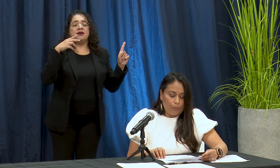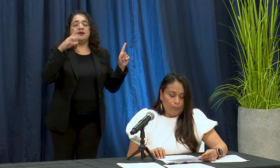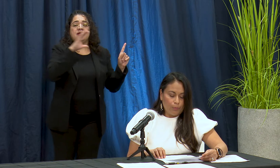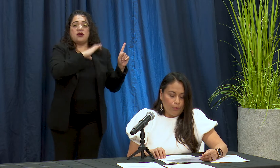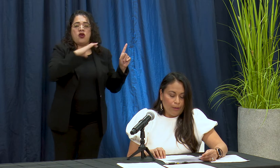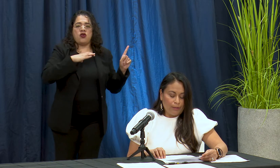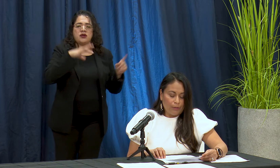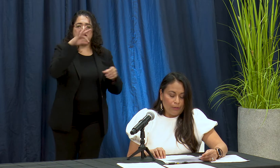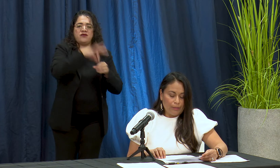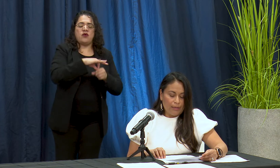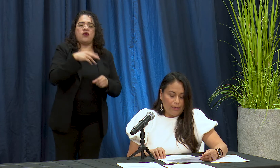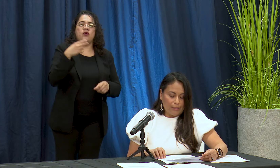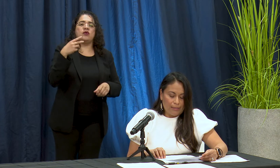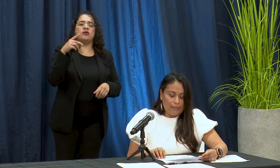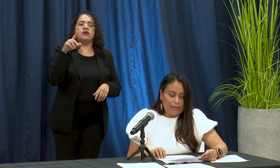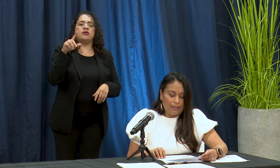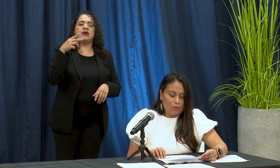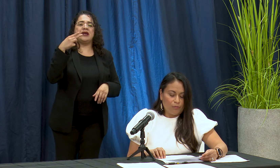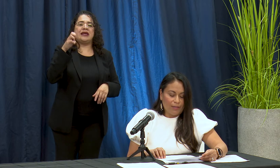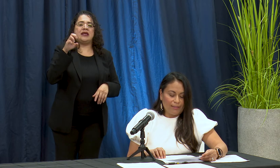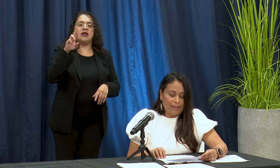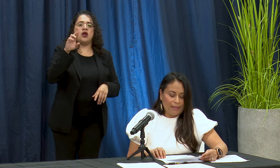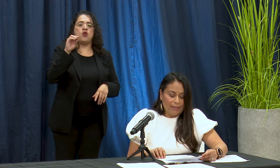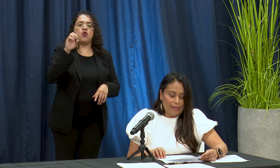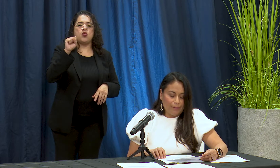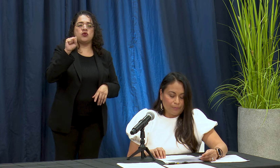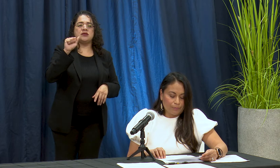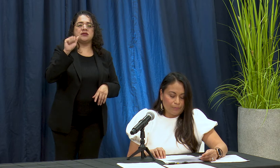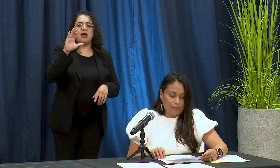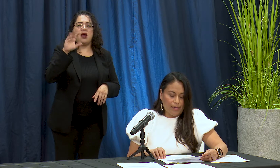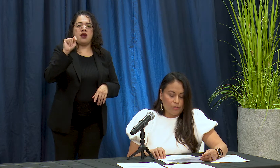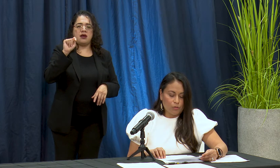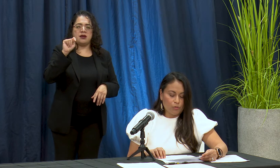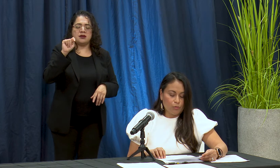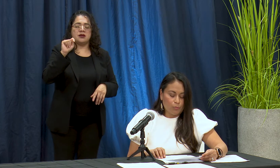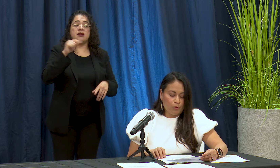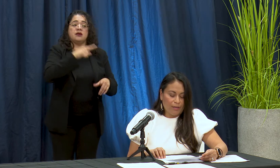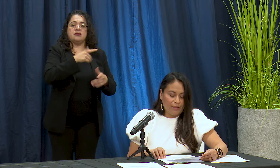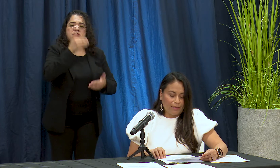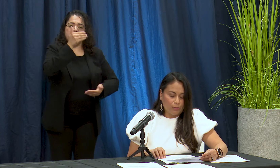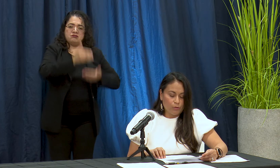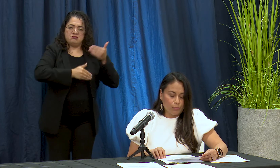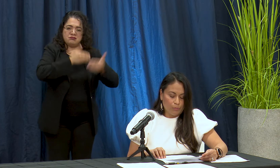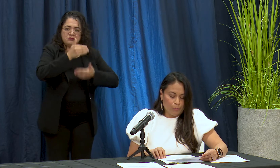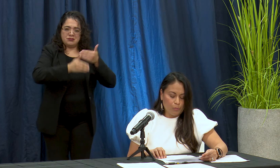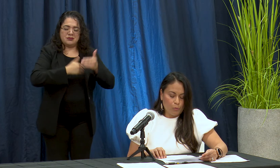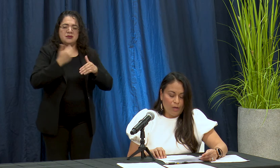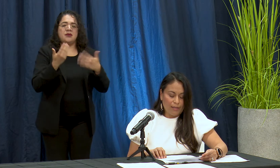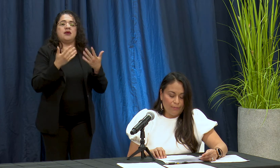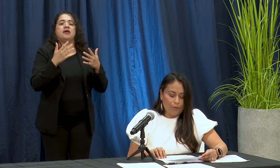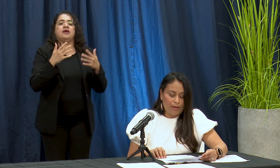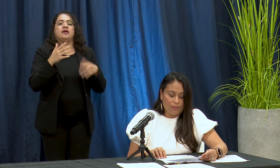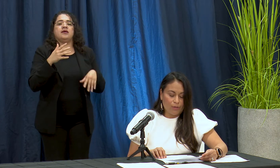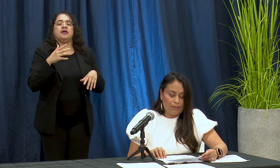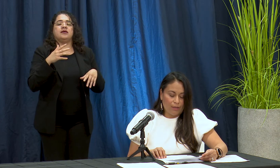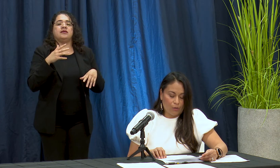Trueba e convierte inlay esto Patras Arno's una Livio a la ciudad de long